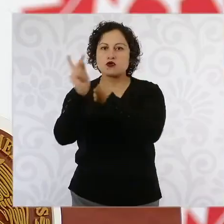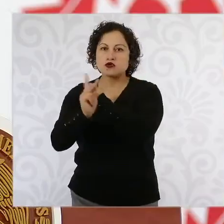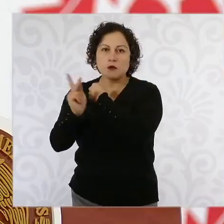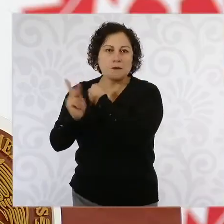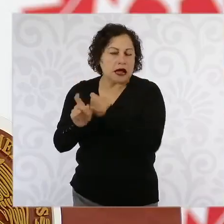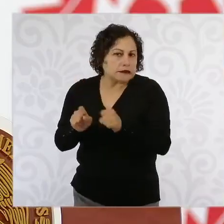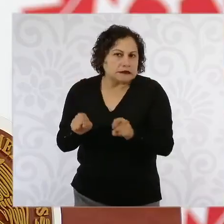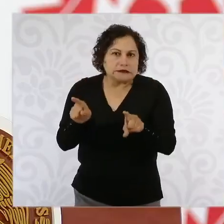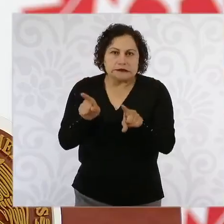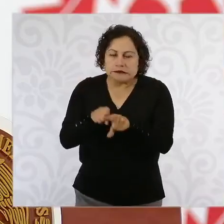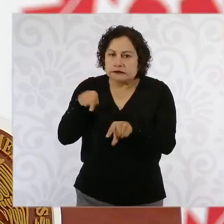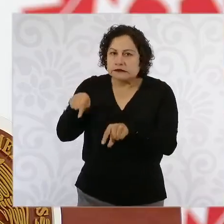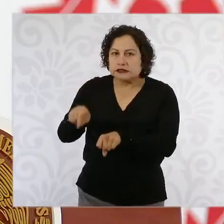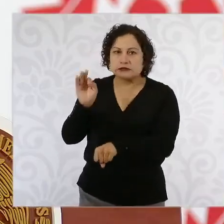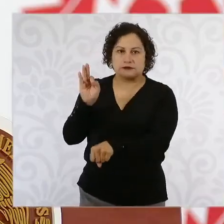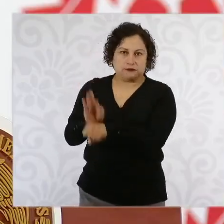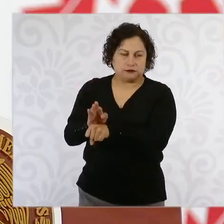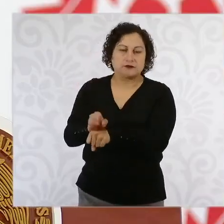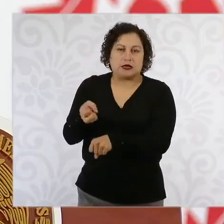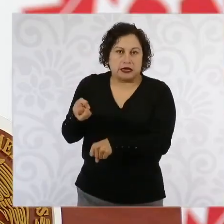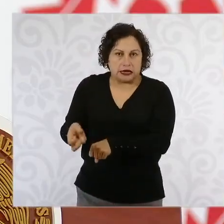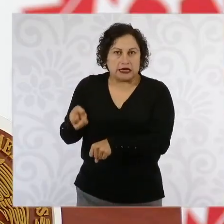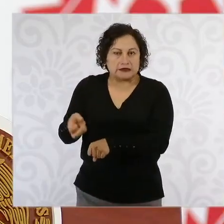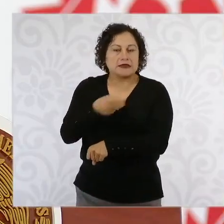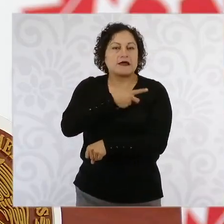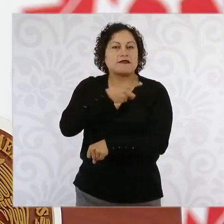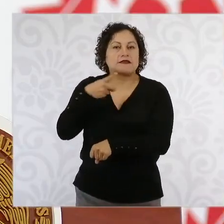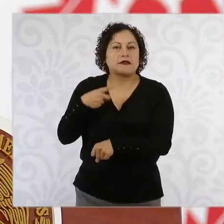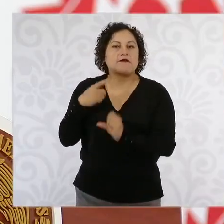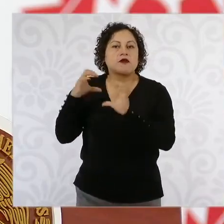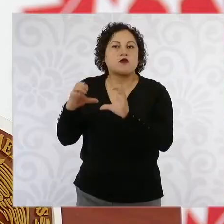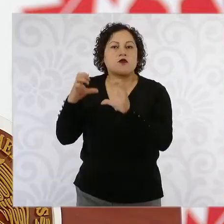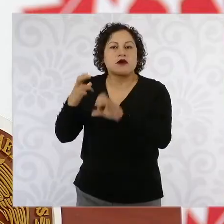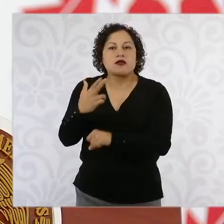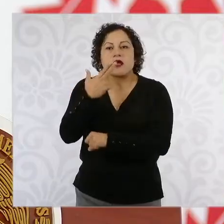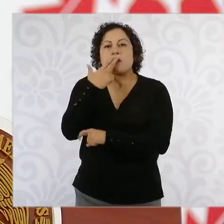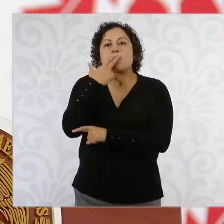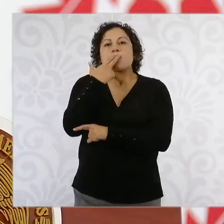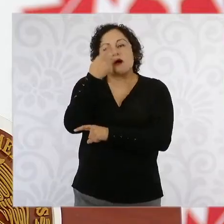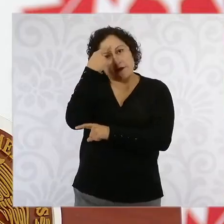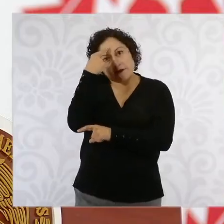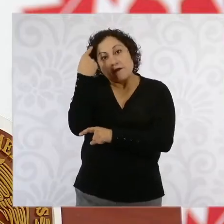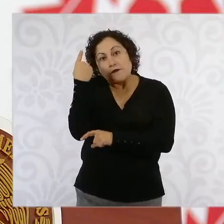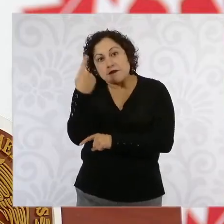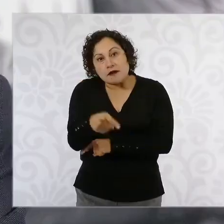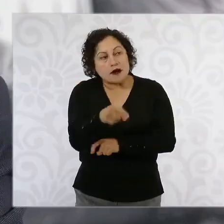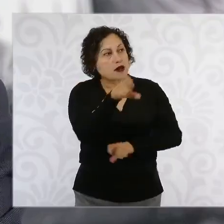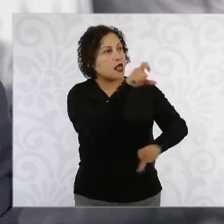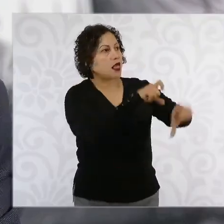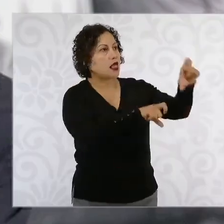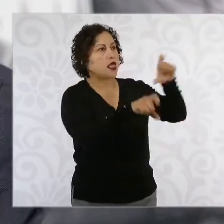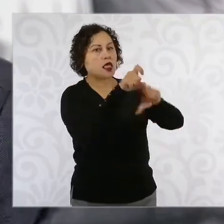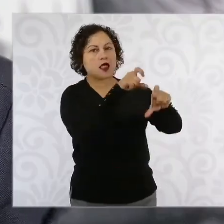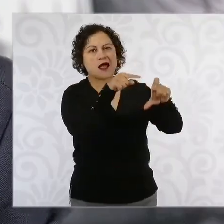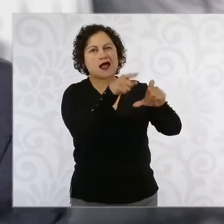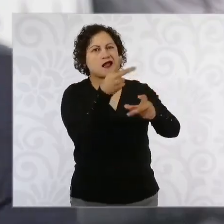contribución para evitar fenómenos catastróficos como el que llamamos el cambio climático gracias